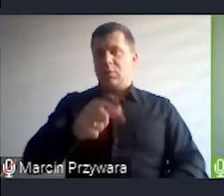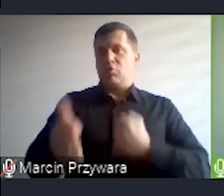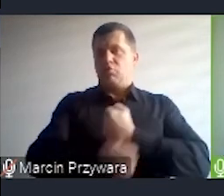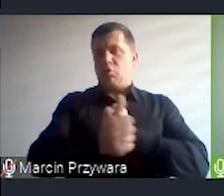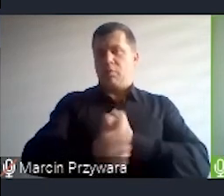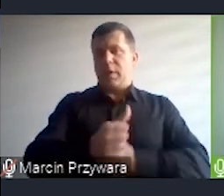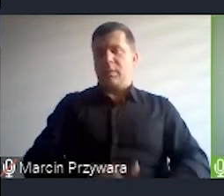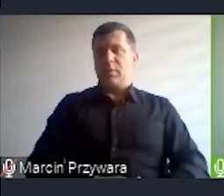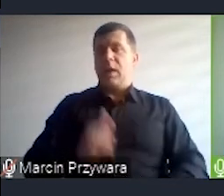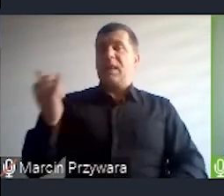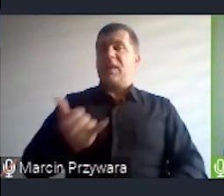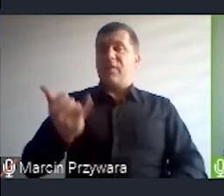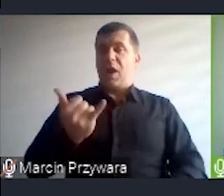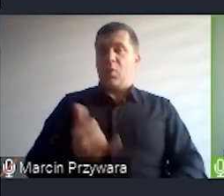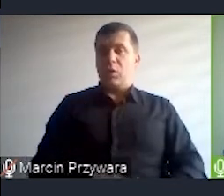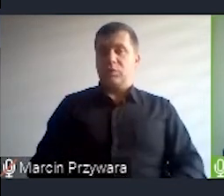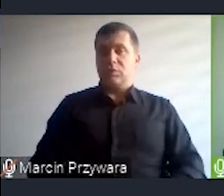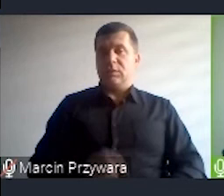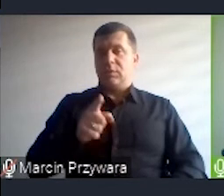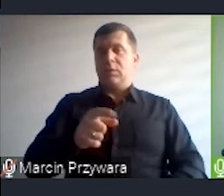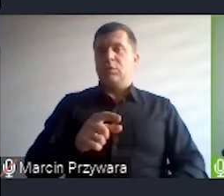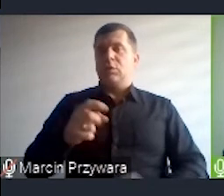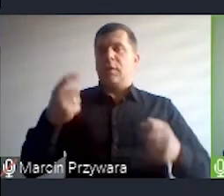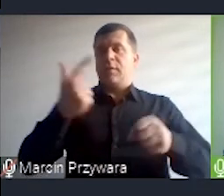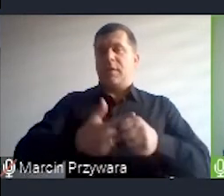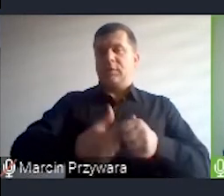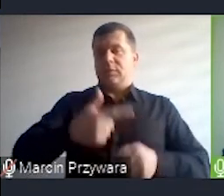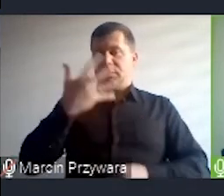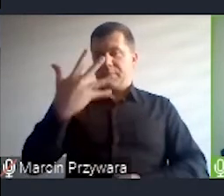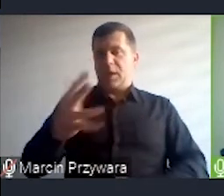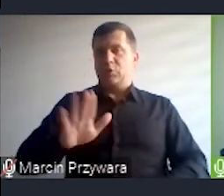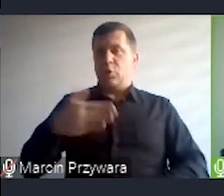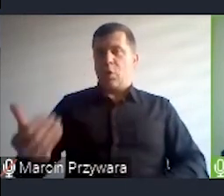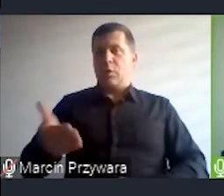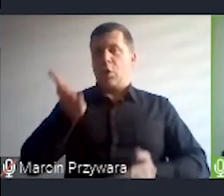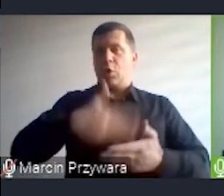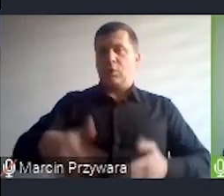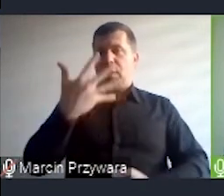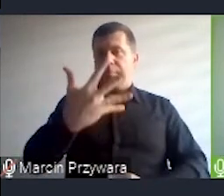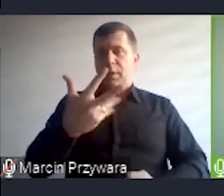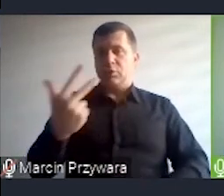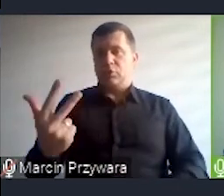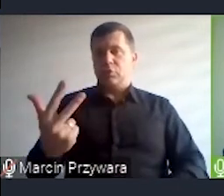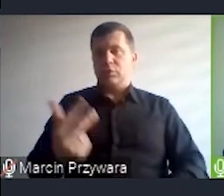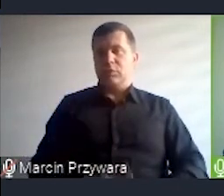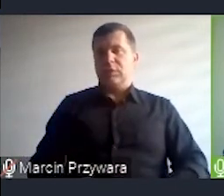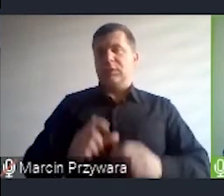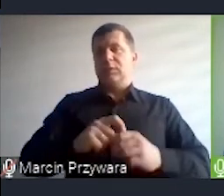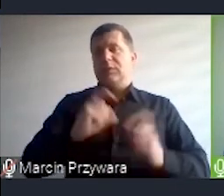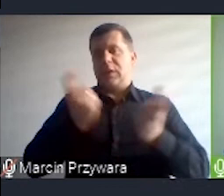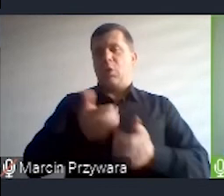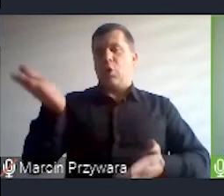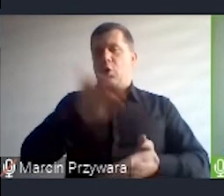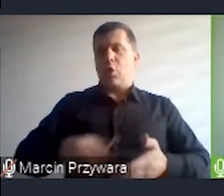I trwałość znajduje się na stronie 25 w rozdziale 5.3 – cały rozdział jest jej poświęcony.